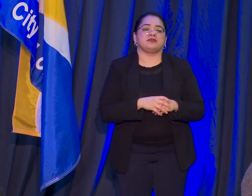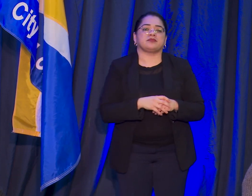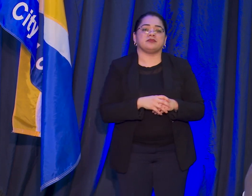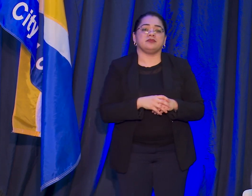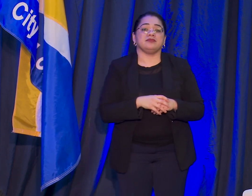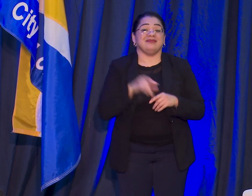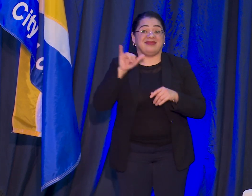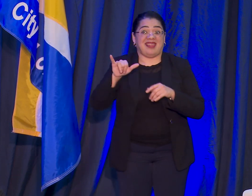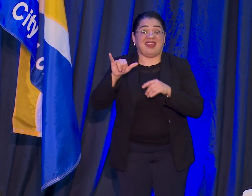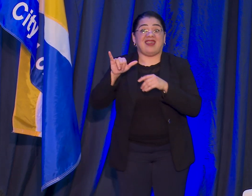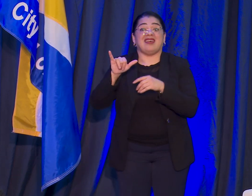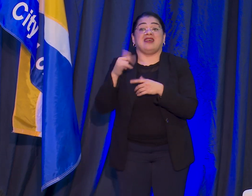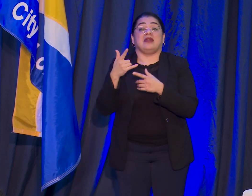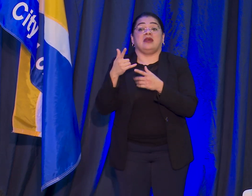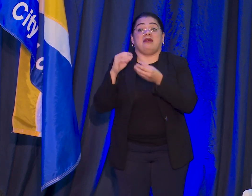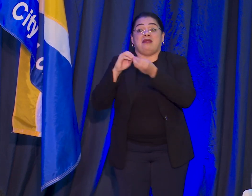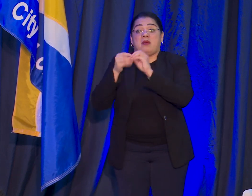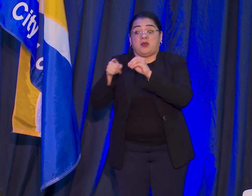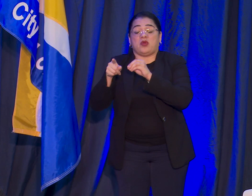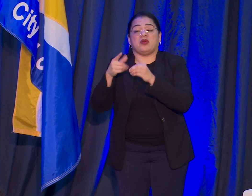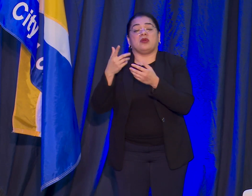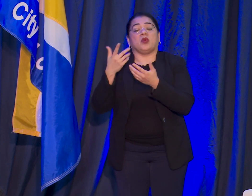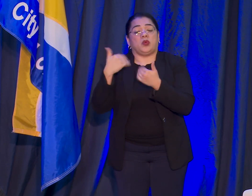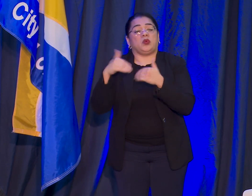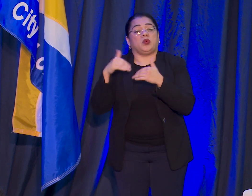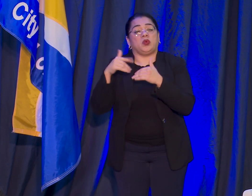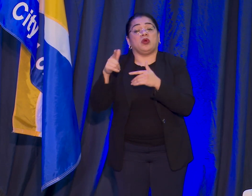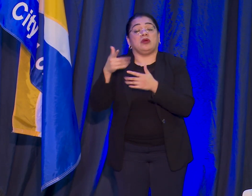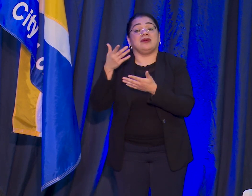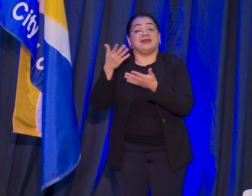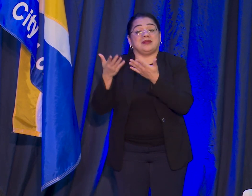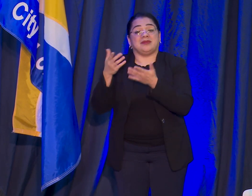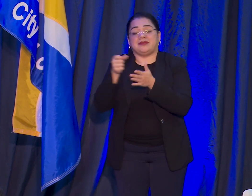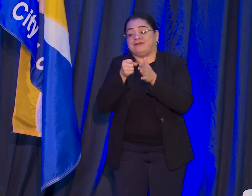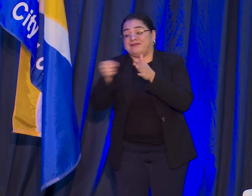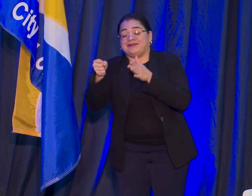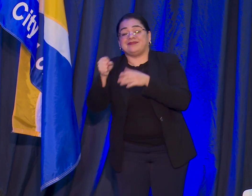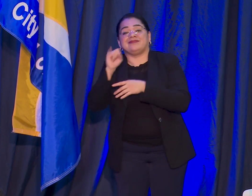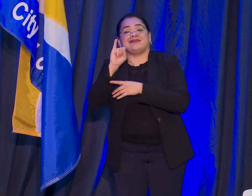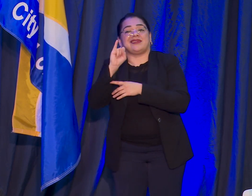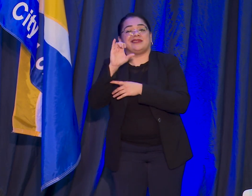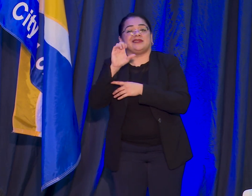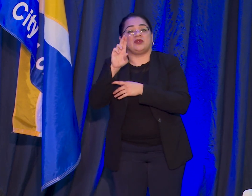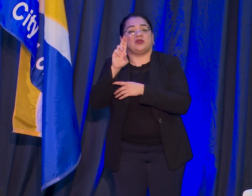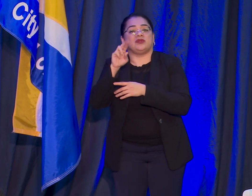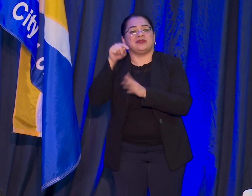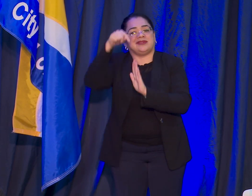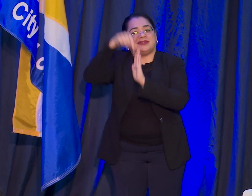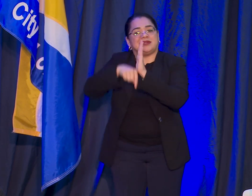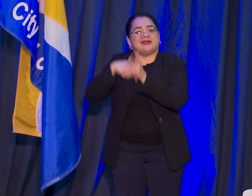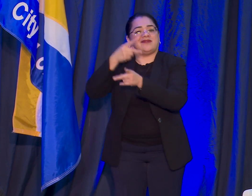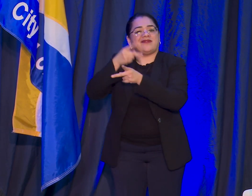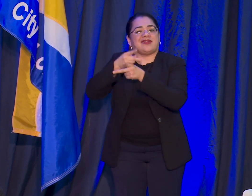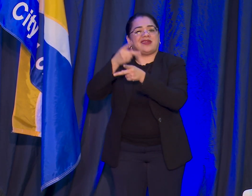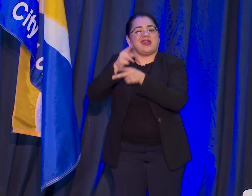tensive O's cover TSE Nueve tiene el potentiel de tener efectos devasted